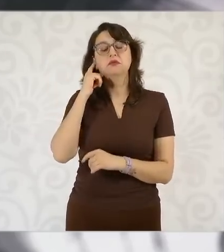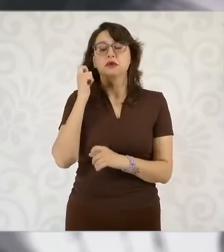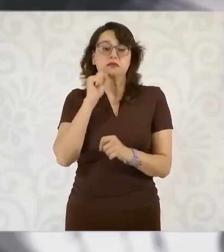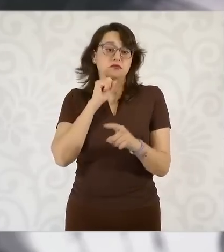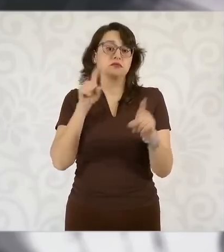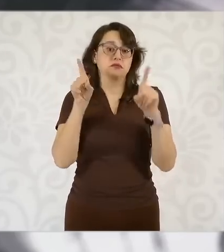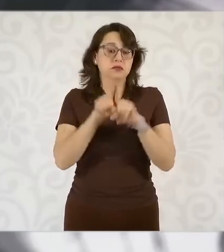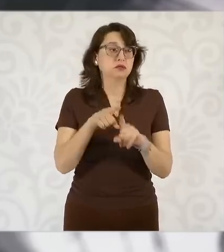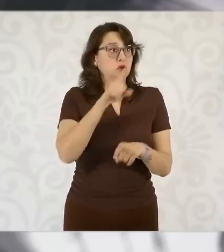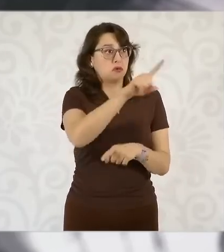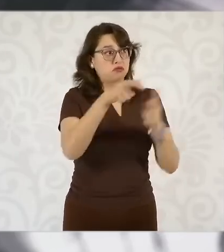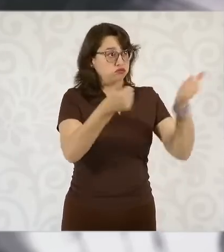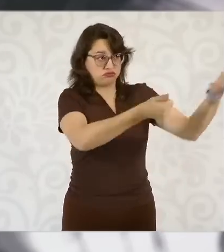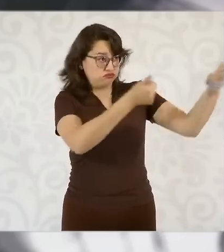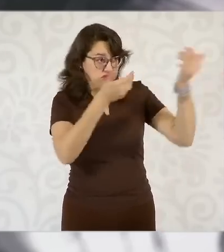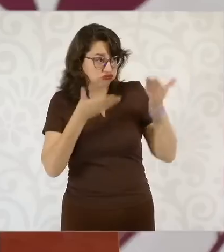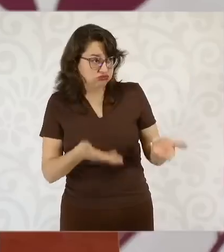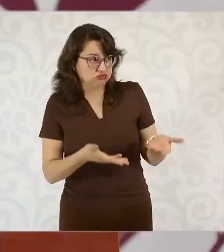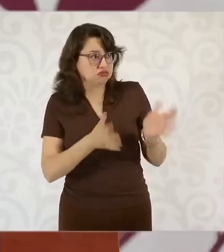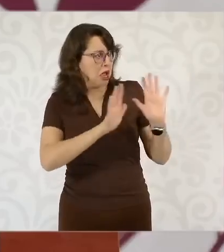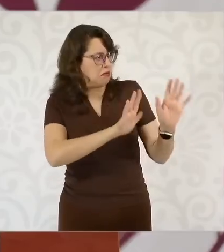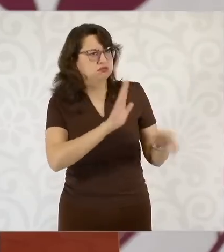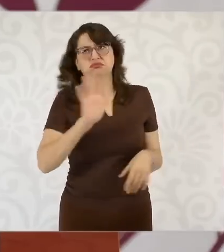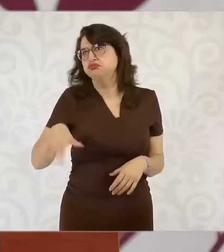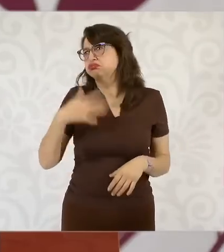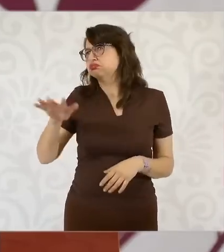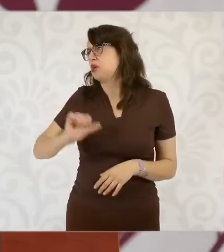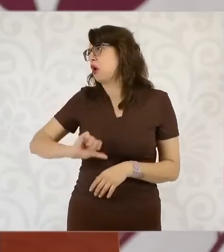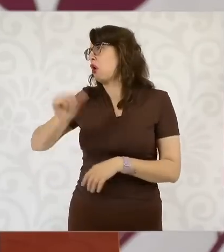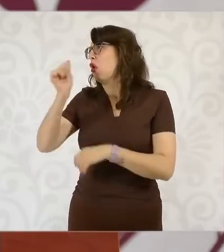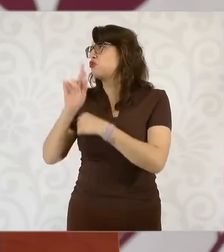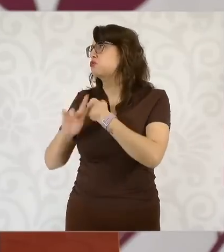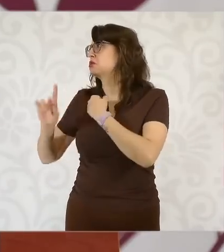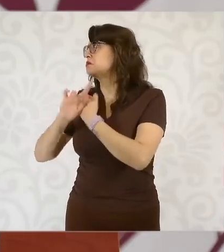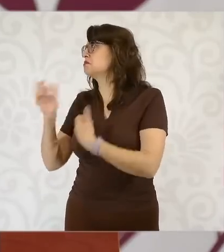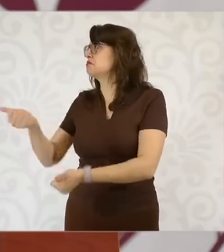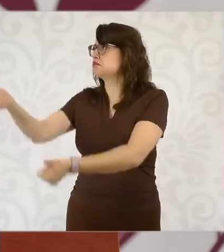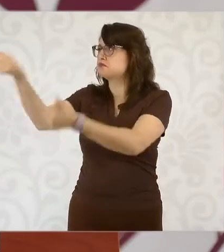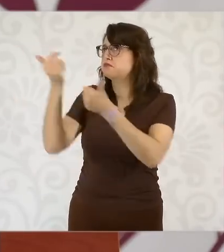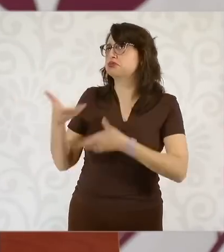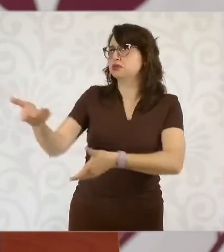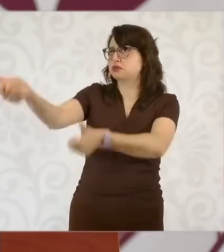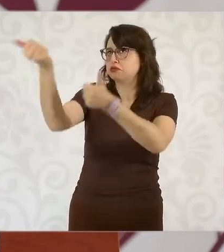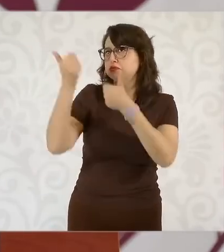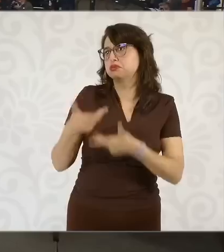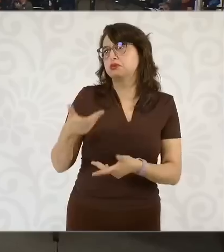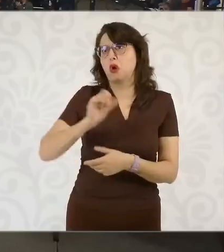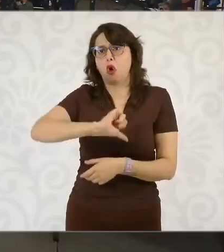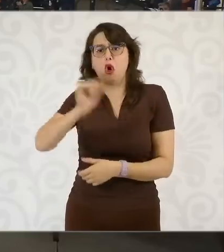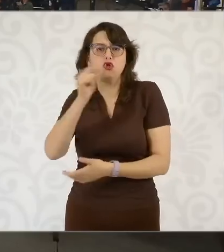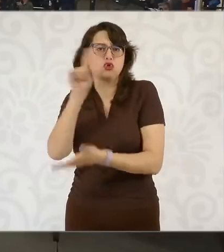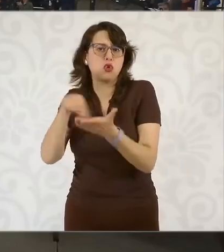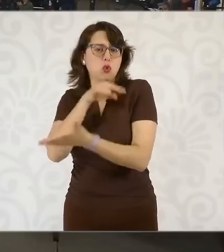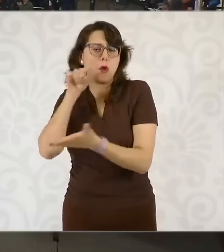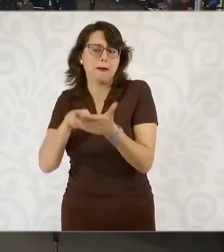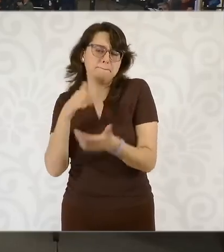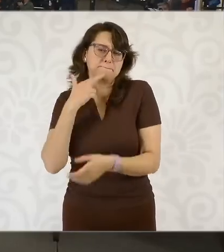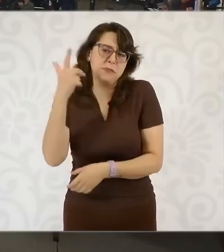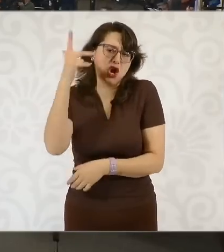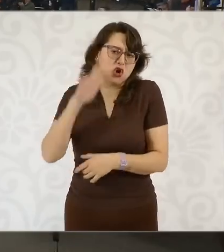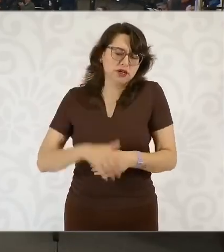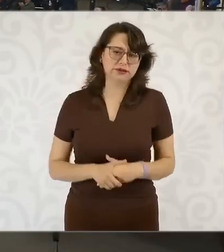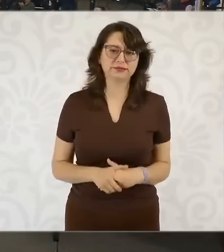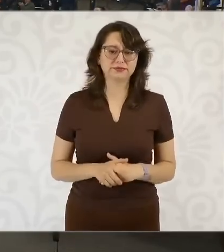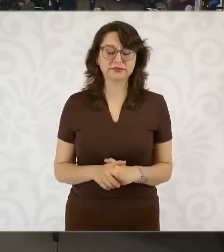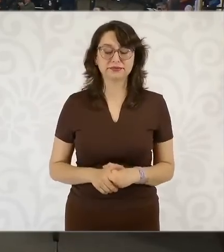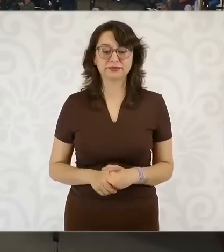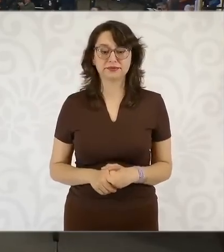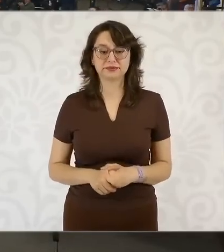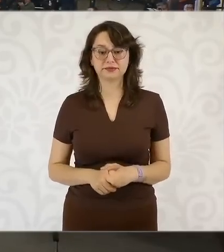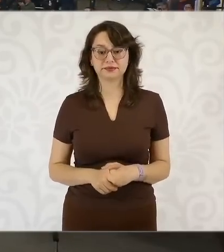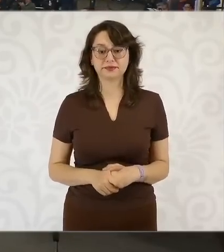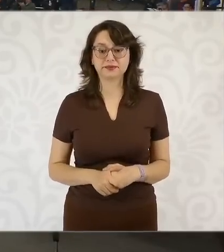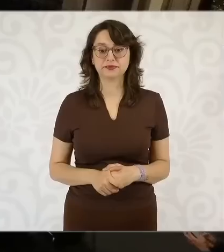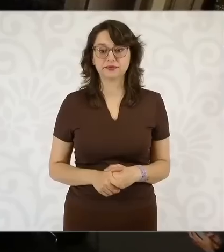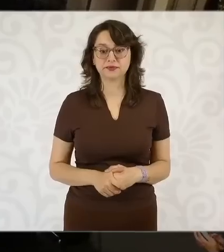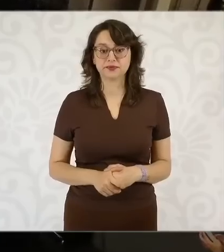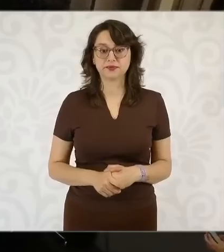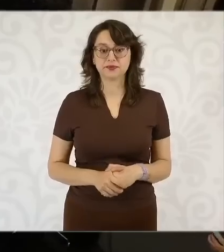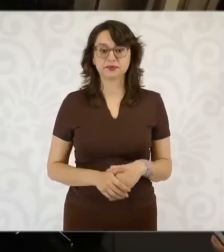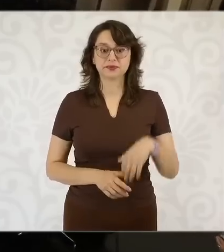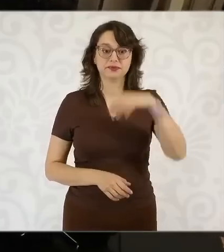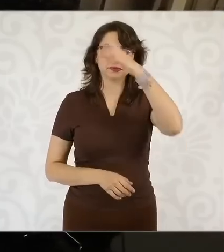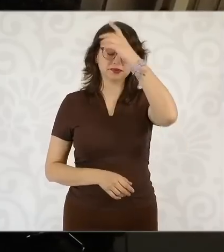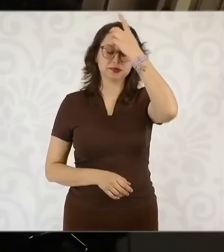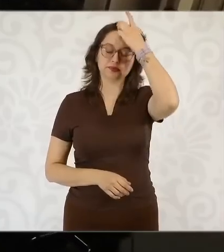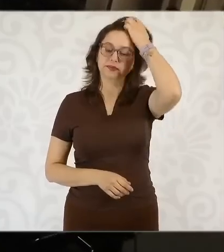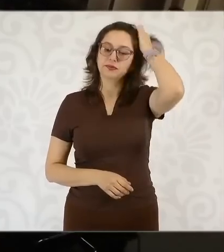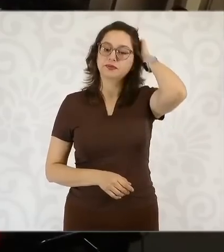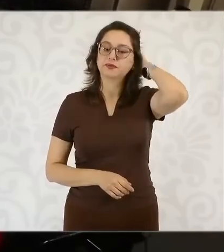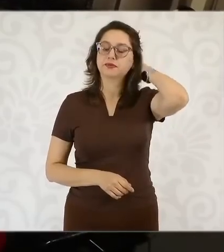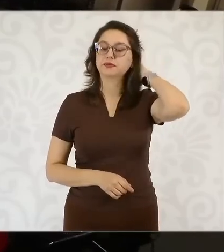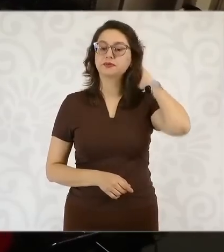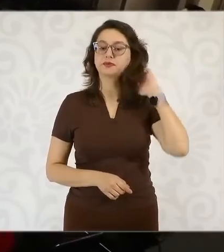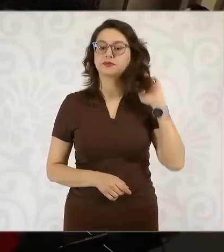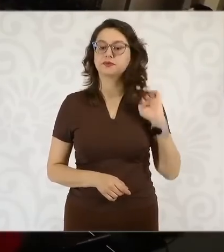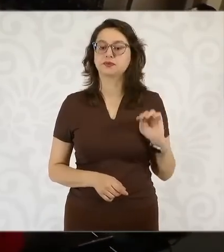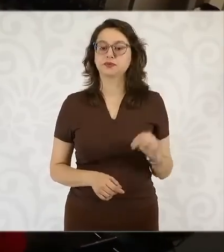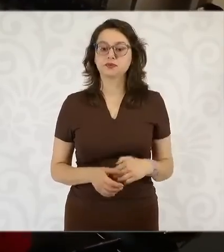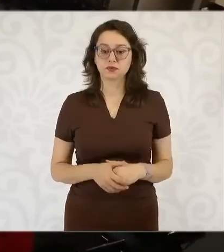lugares eh En caso de que se suban aranceles de ciertos productos Muchas gracias presidenta sí